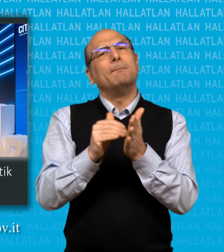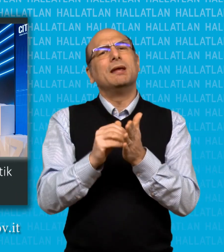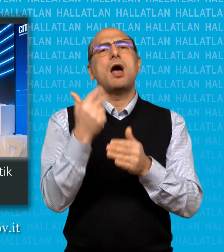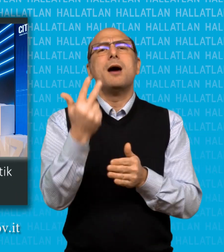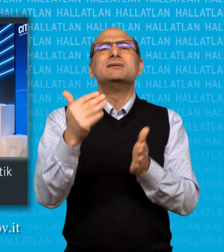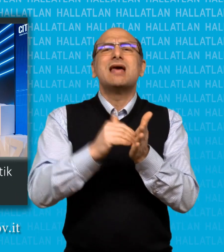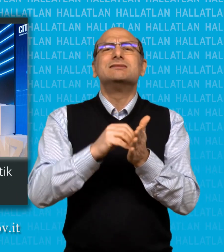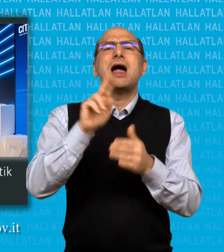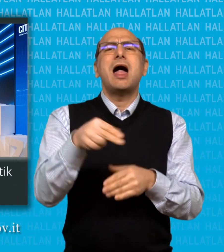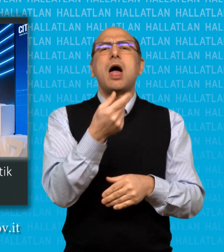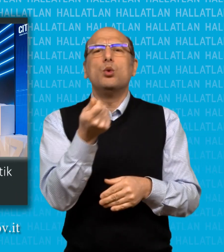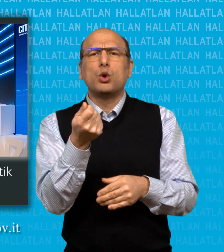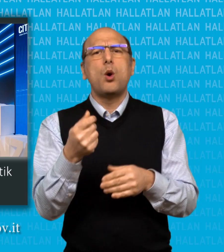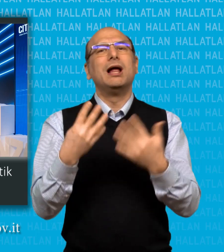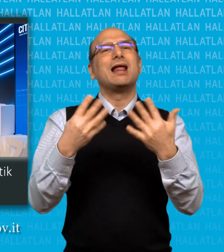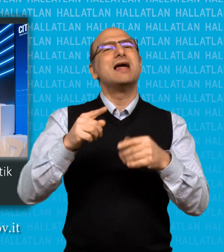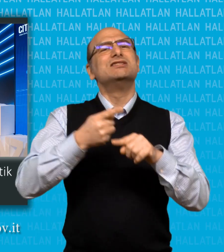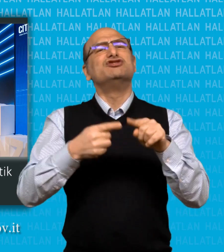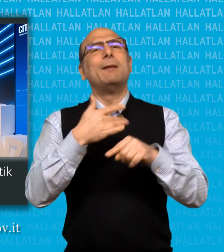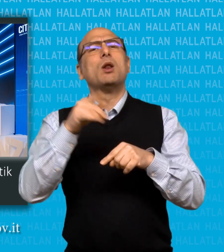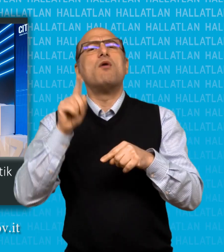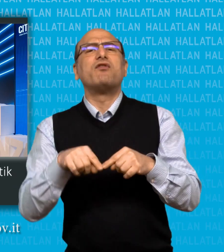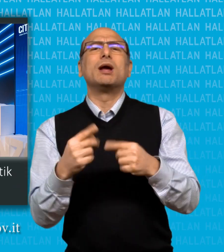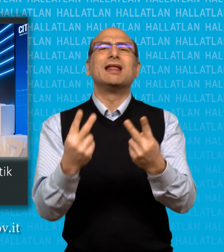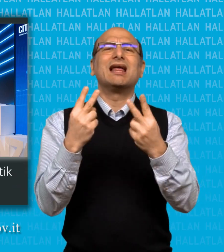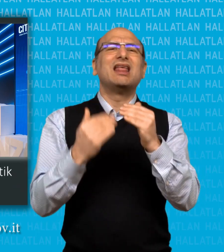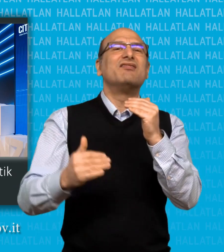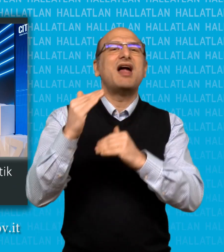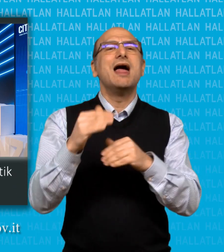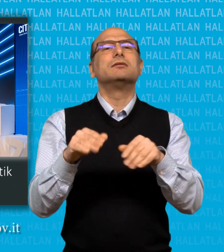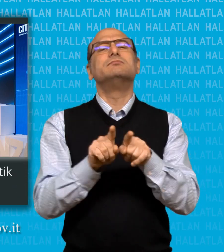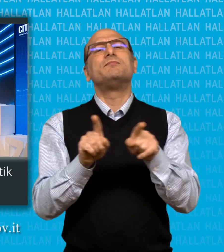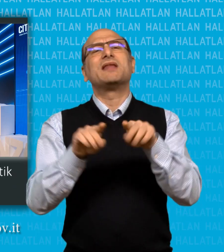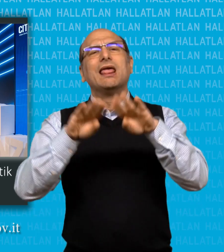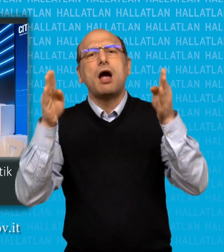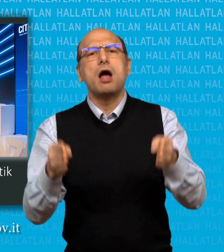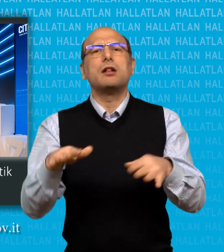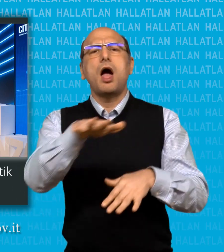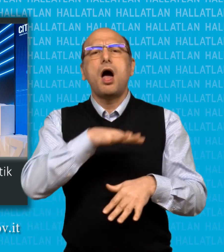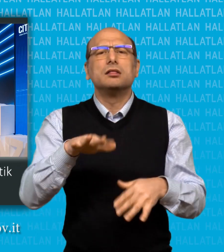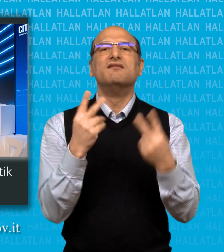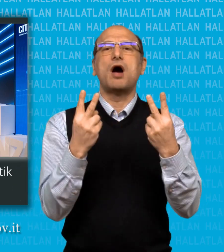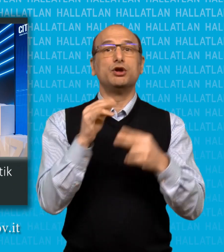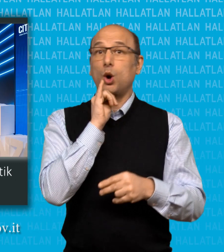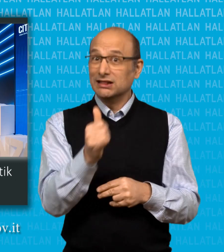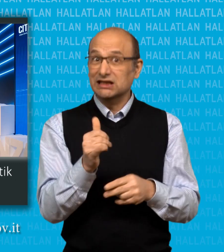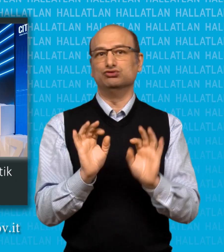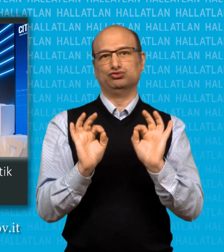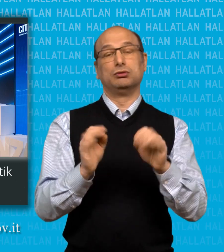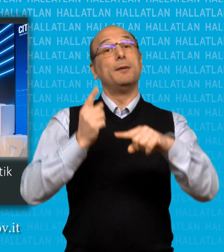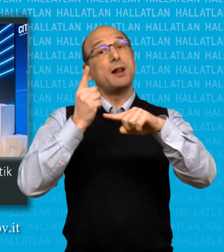nincsen 30 ezer euró (9,5 millió forint) feletti ingatlanvagyonuk,